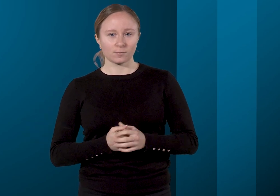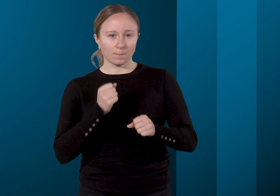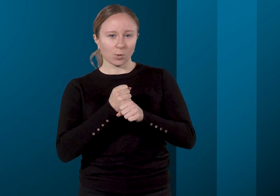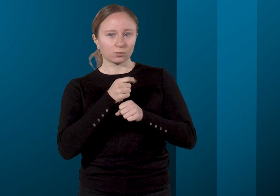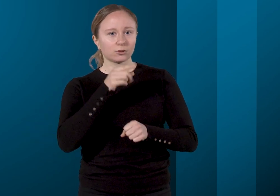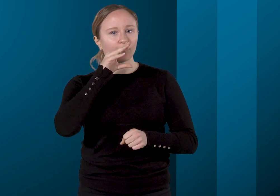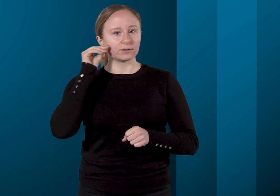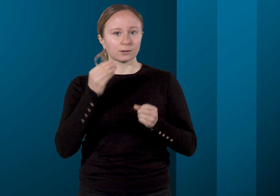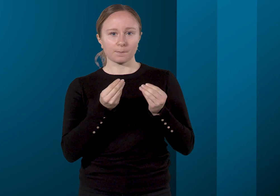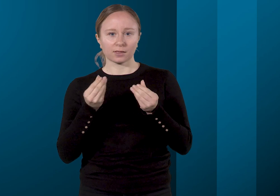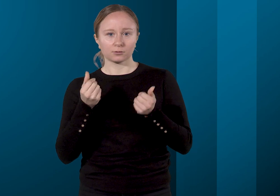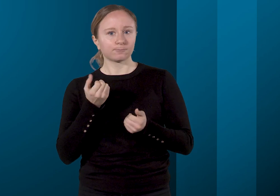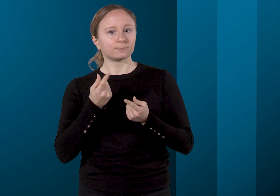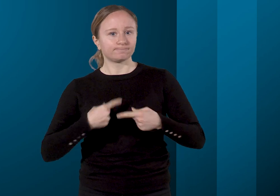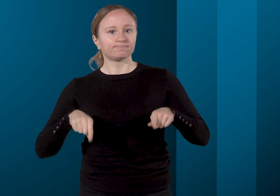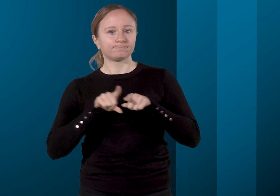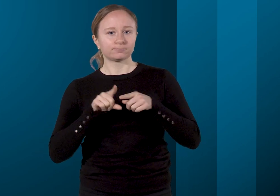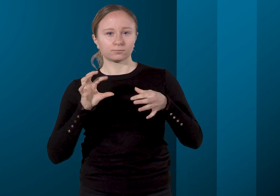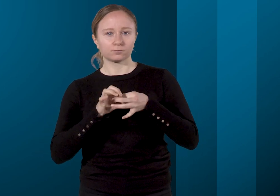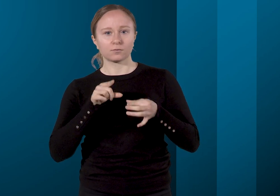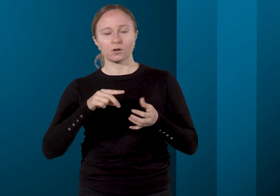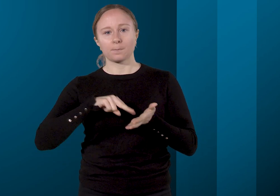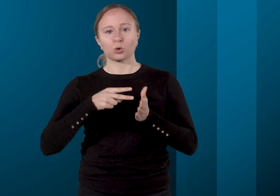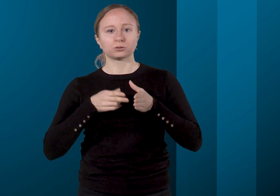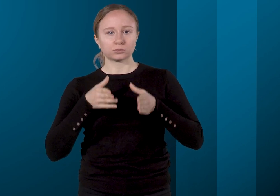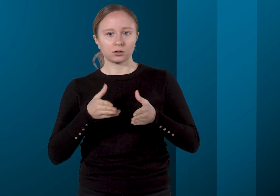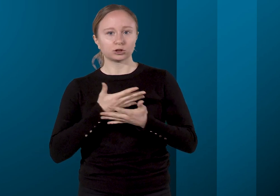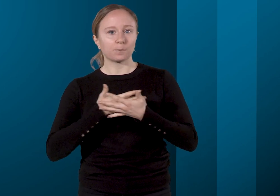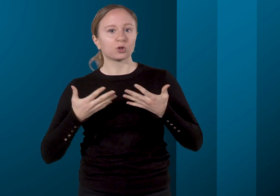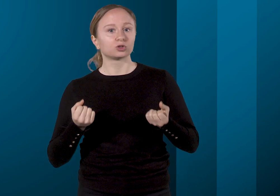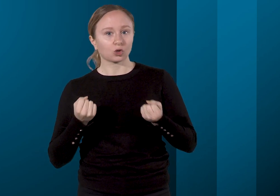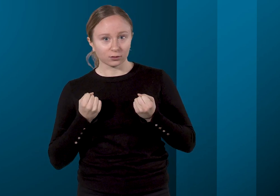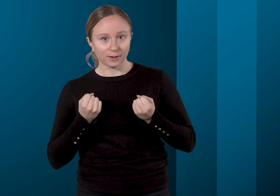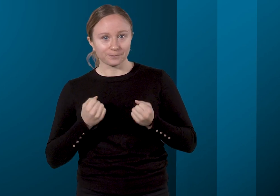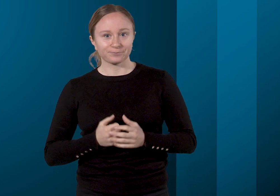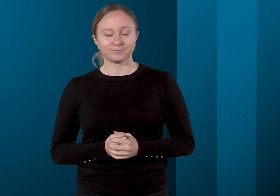Produktionen av svenskt material möjliggörs inom ramarna för projekt Språkstyrka.